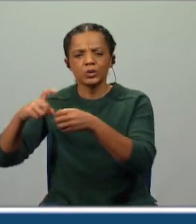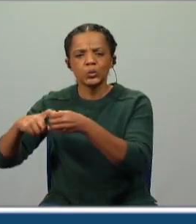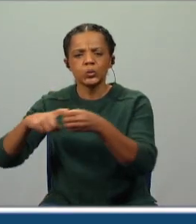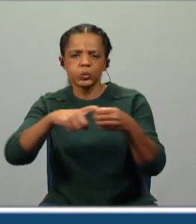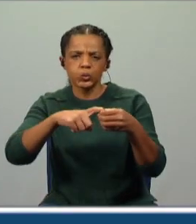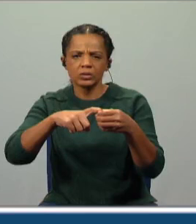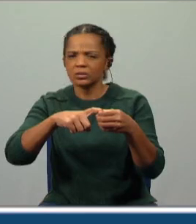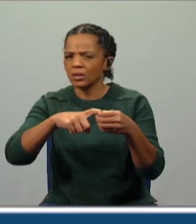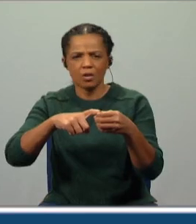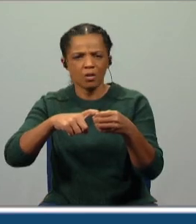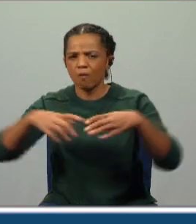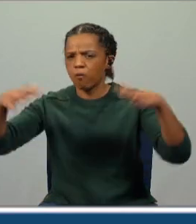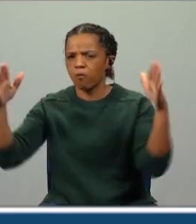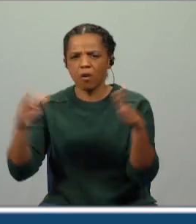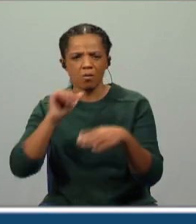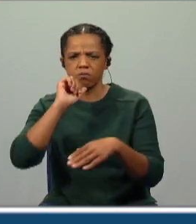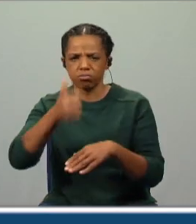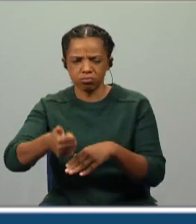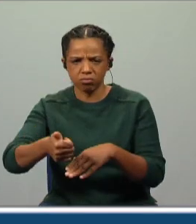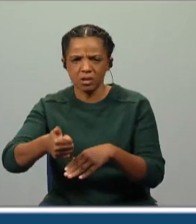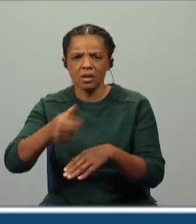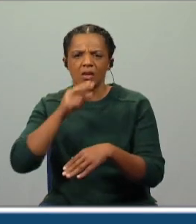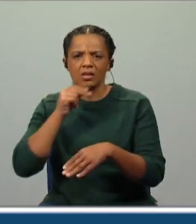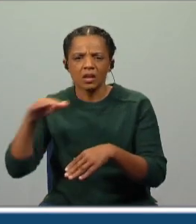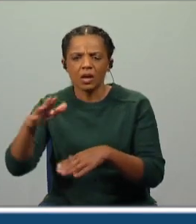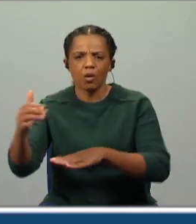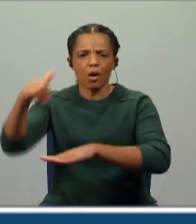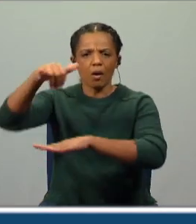voar pelos céus nem aterram nos telhados das casas,